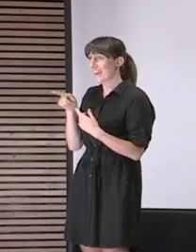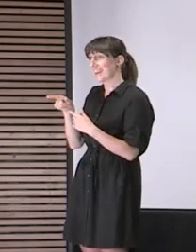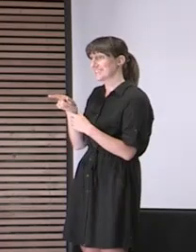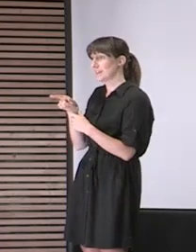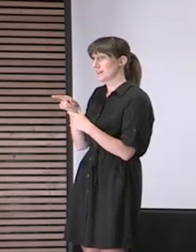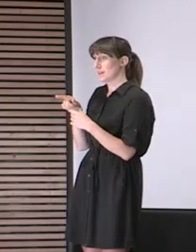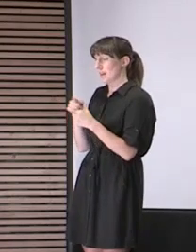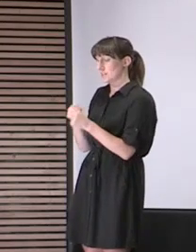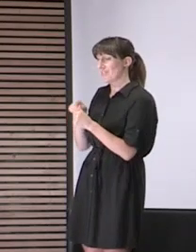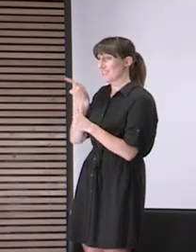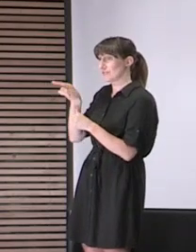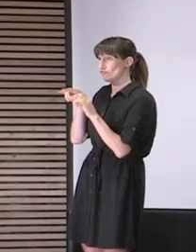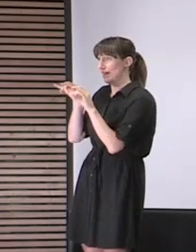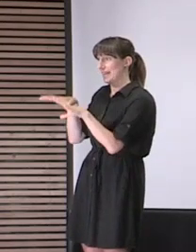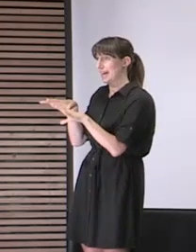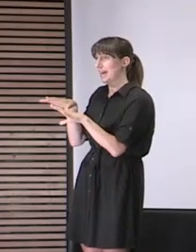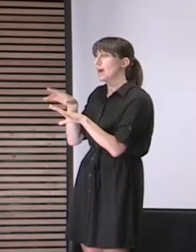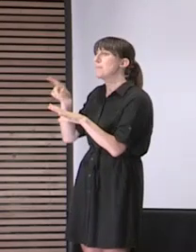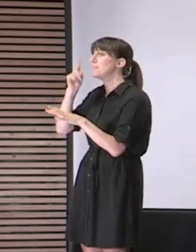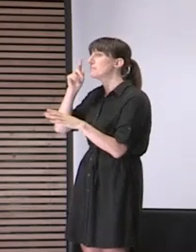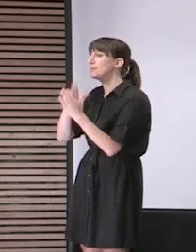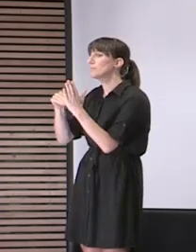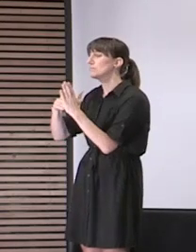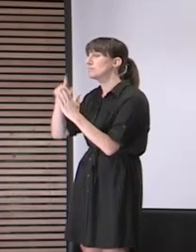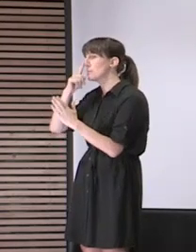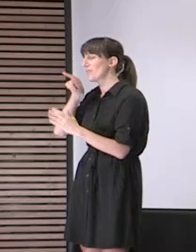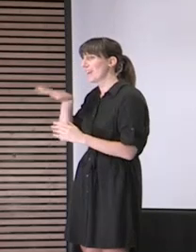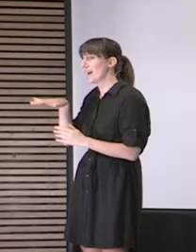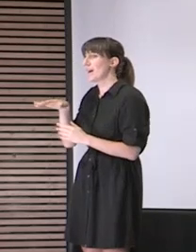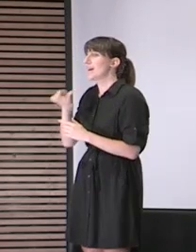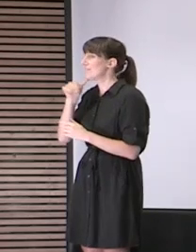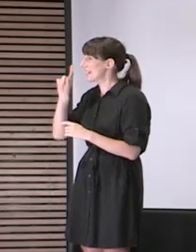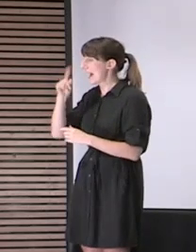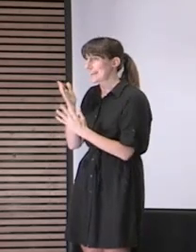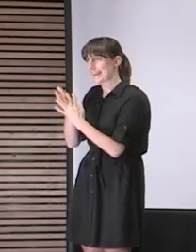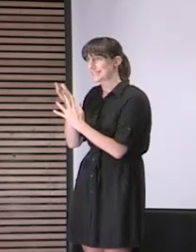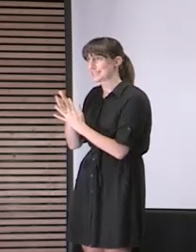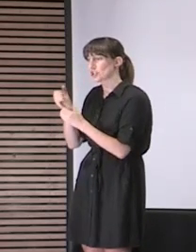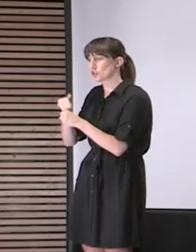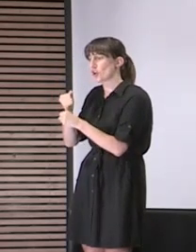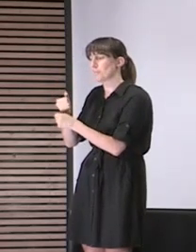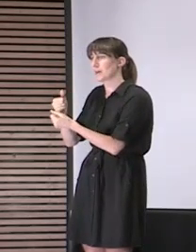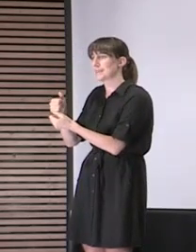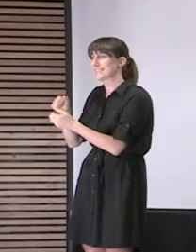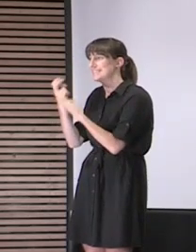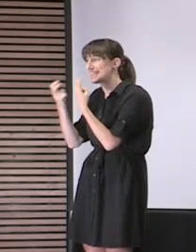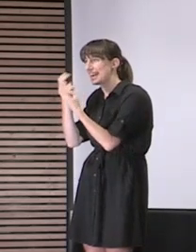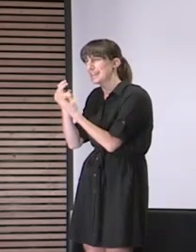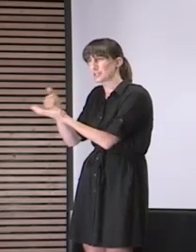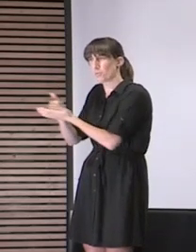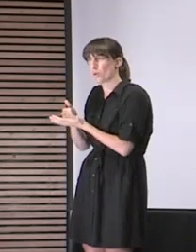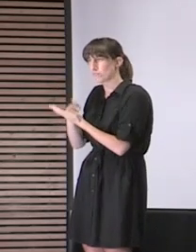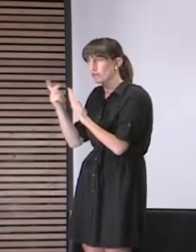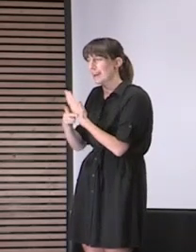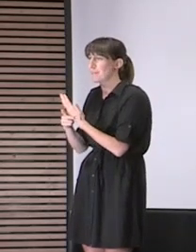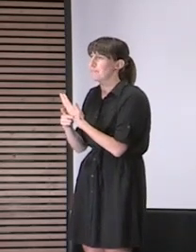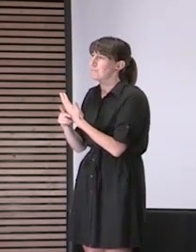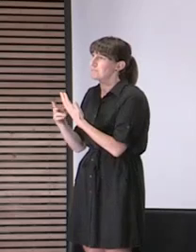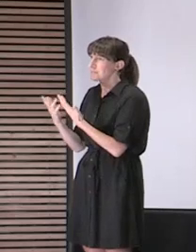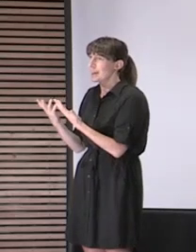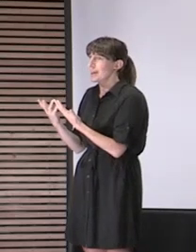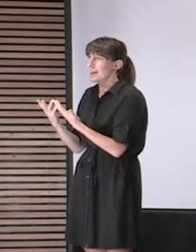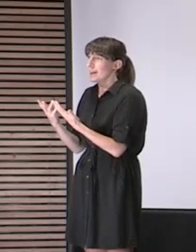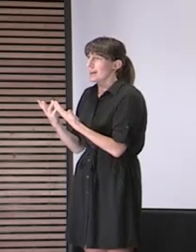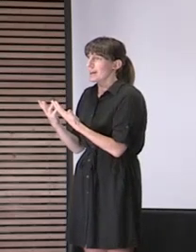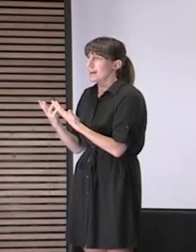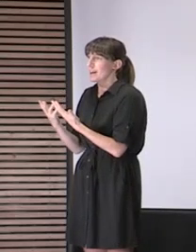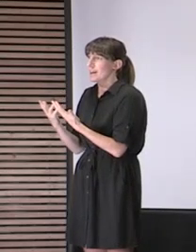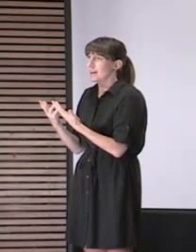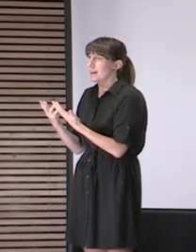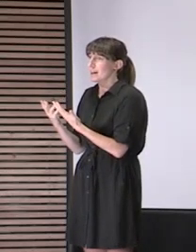empleados para salir de